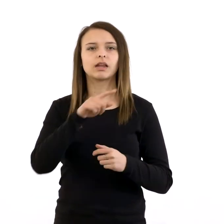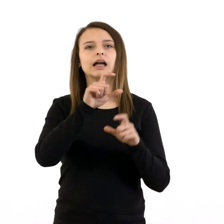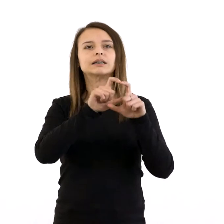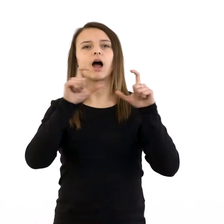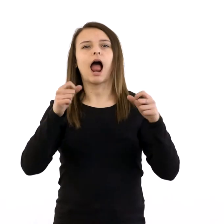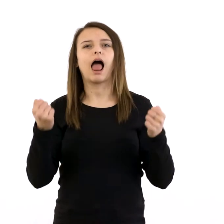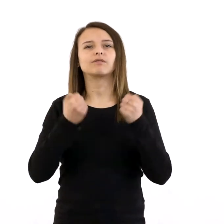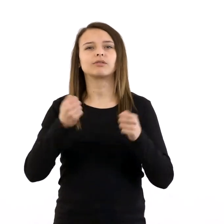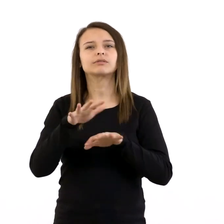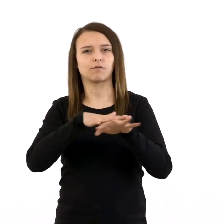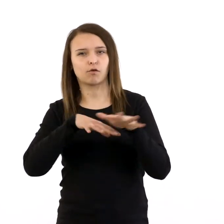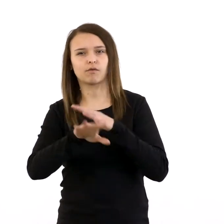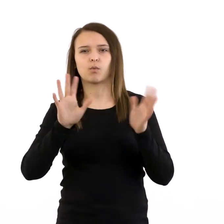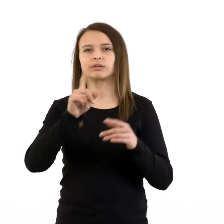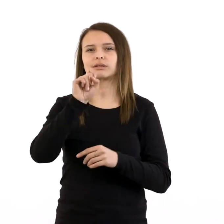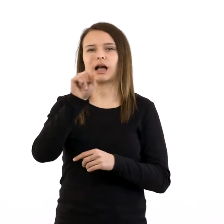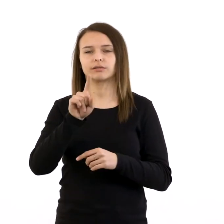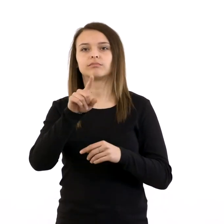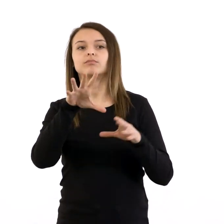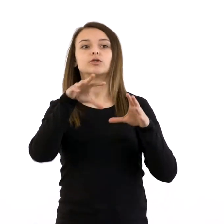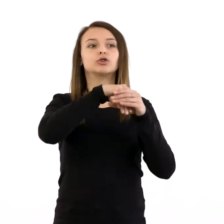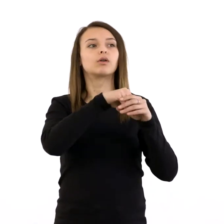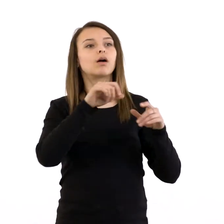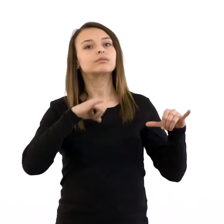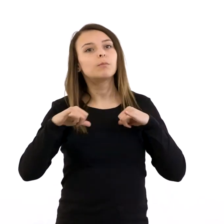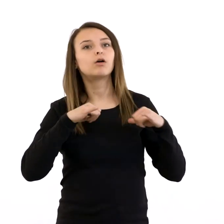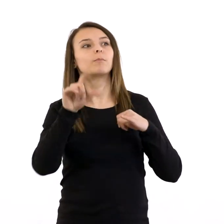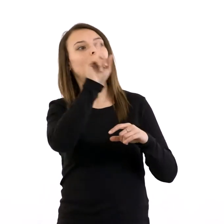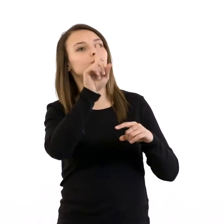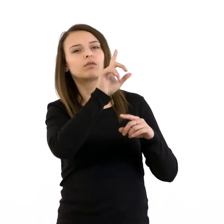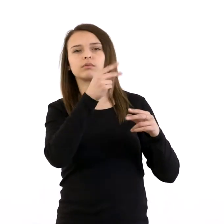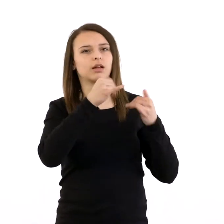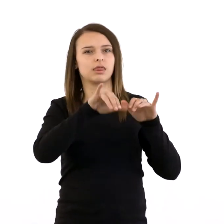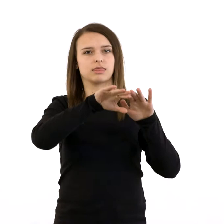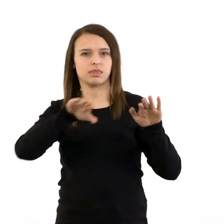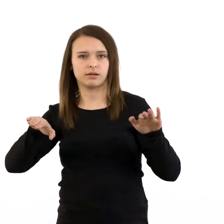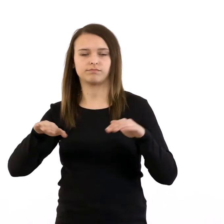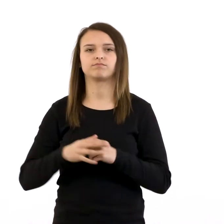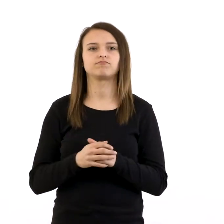Zakład Aktywności Zawodowej (ZAZ) jest oddzielną organizacyjnie i finansowo jednostką tworzoną